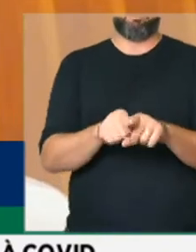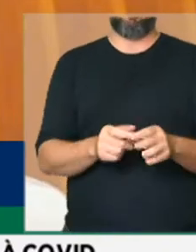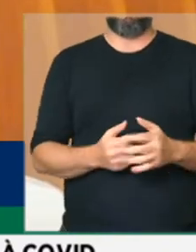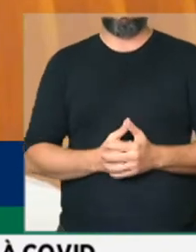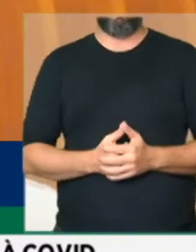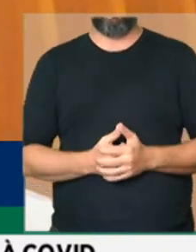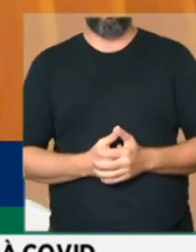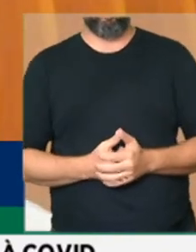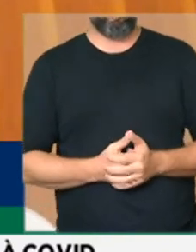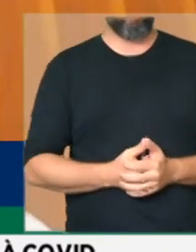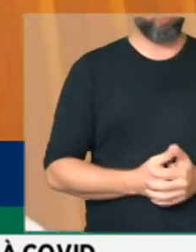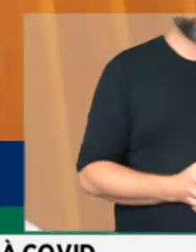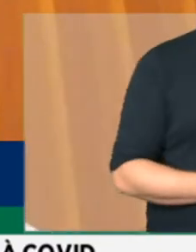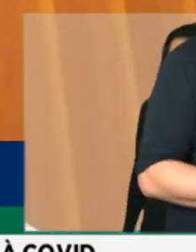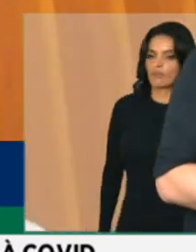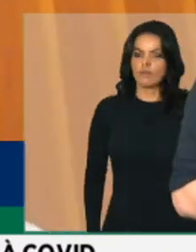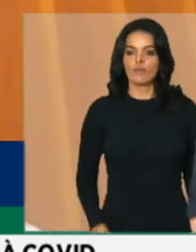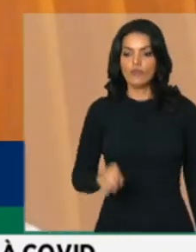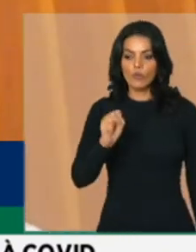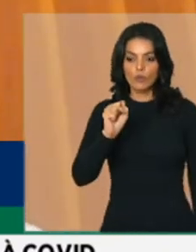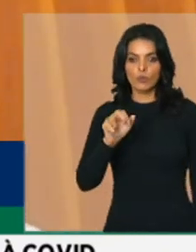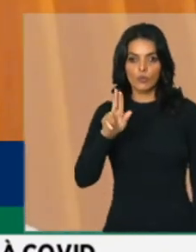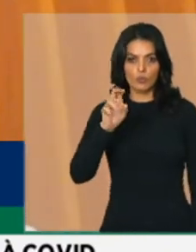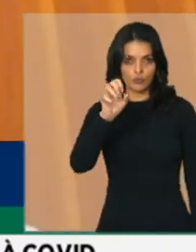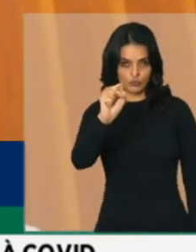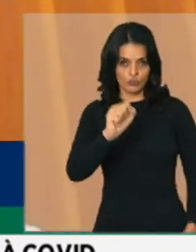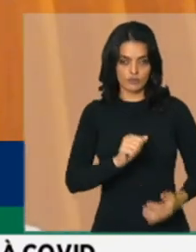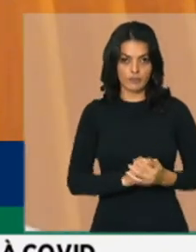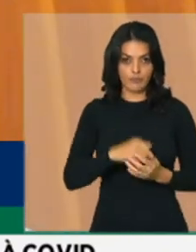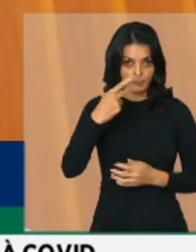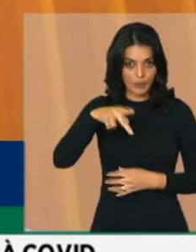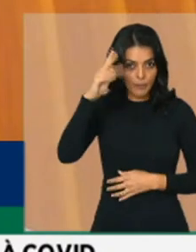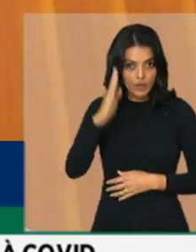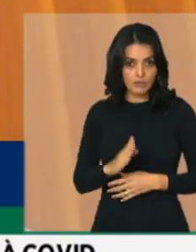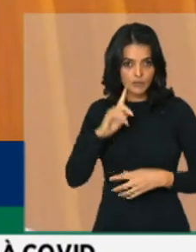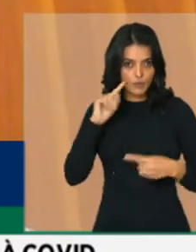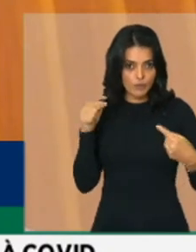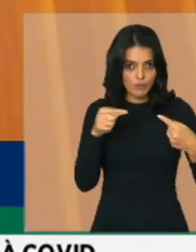DE IMUNIZAÇÃO DE REBANHO É VACINAR, DEPUTADA LUIZA ERUNDINA EM TORNO DE 360